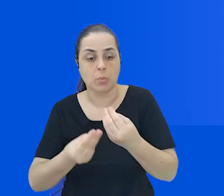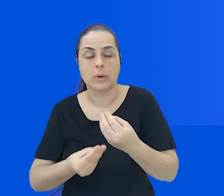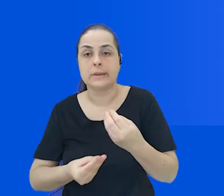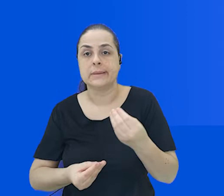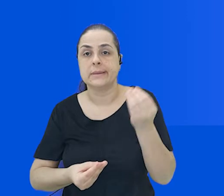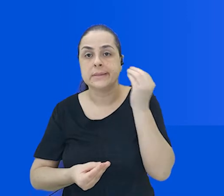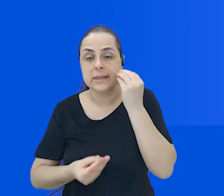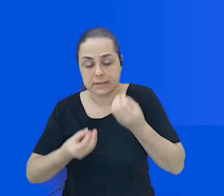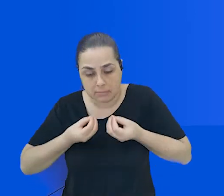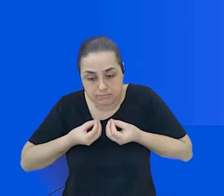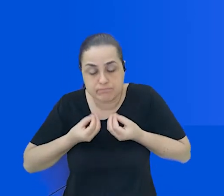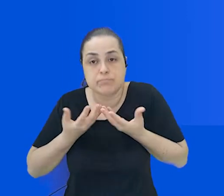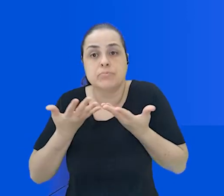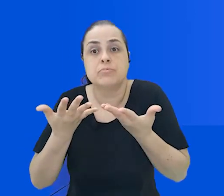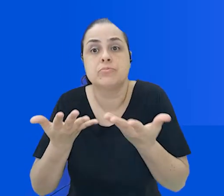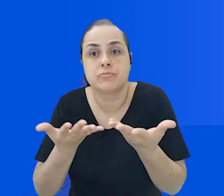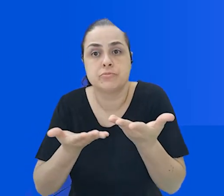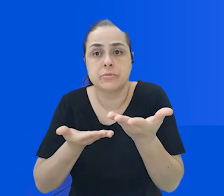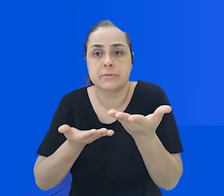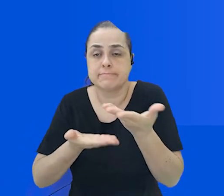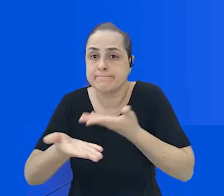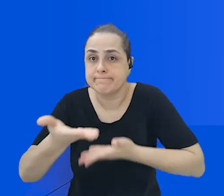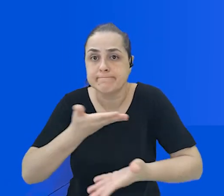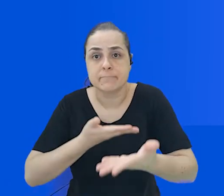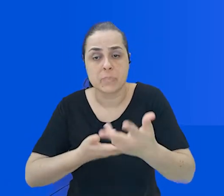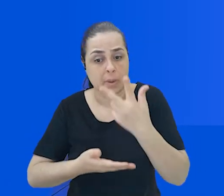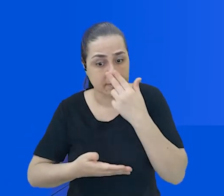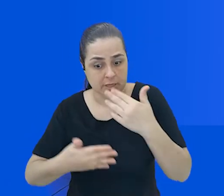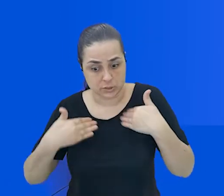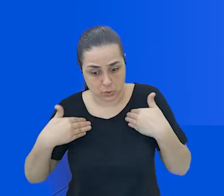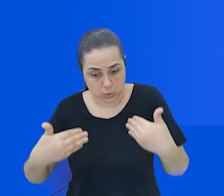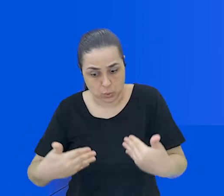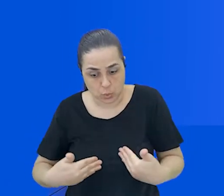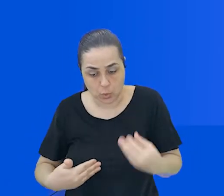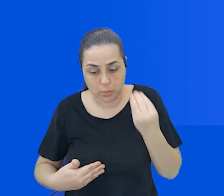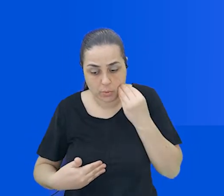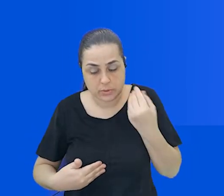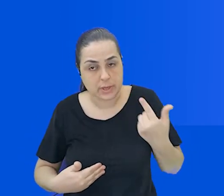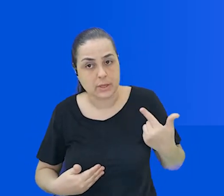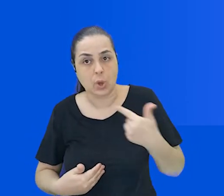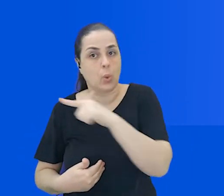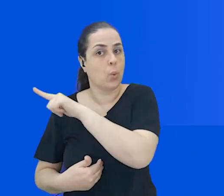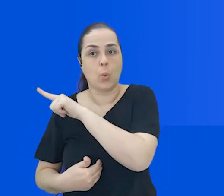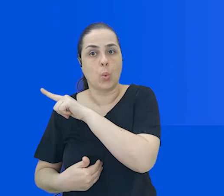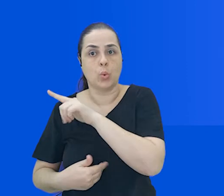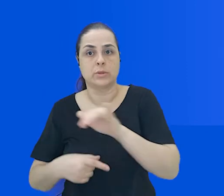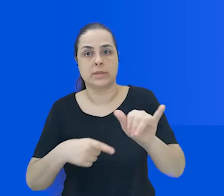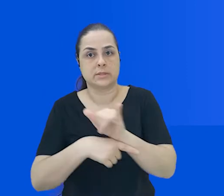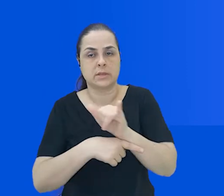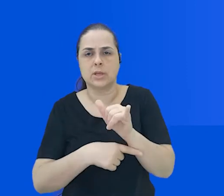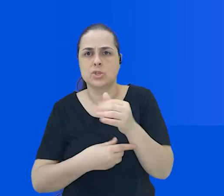expressar de algum caminho o nosso corpo acha uma outra via ou de adoecimento.